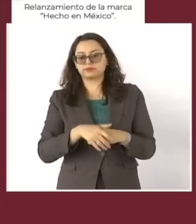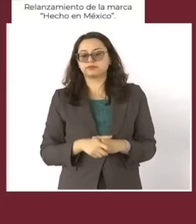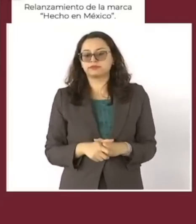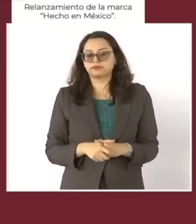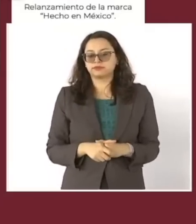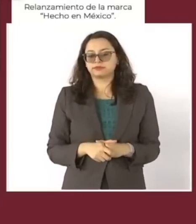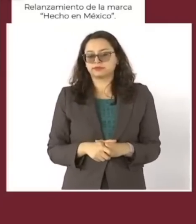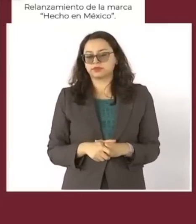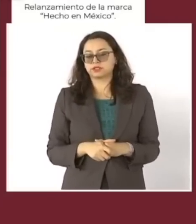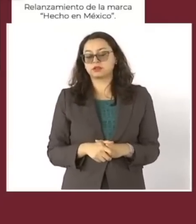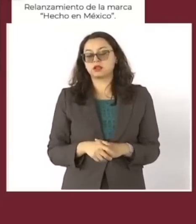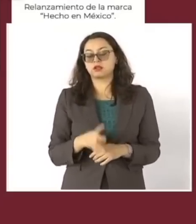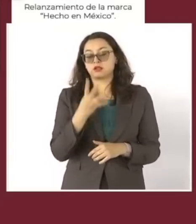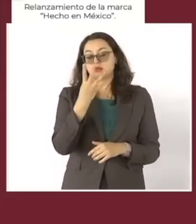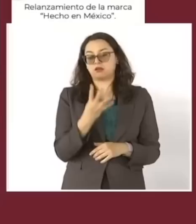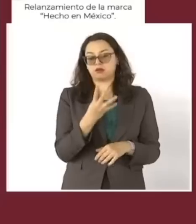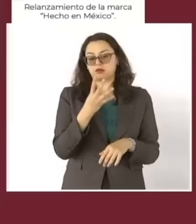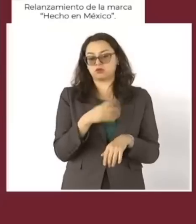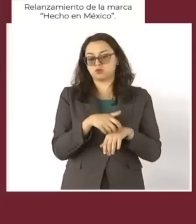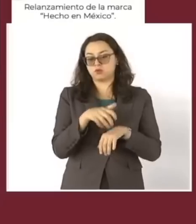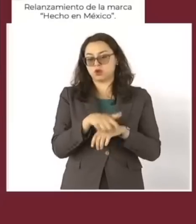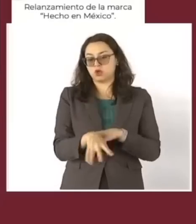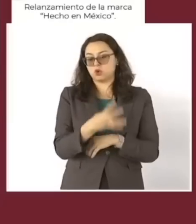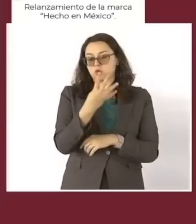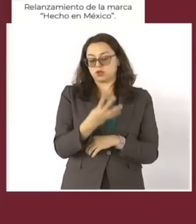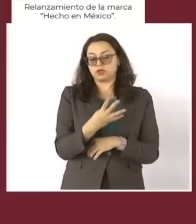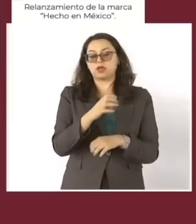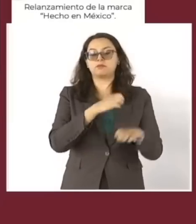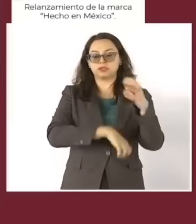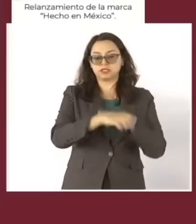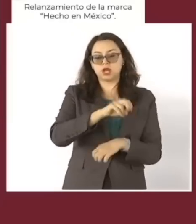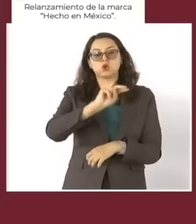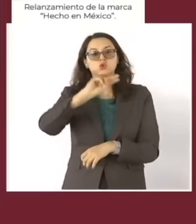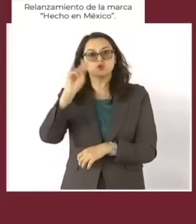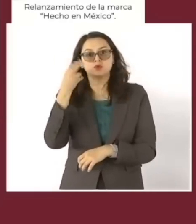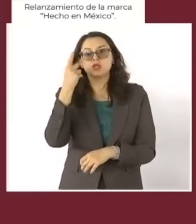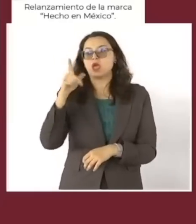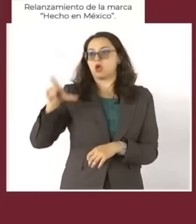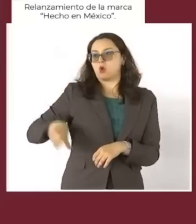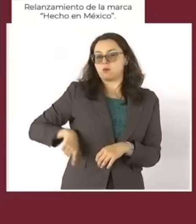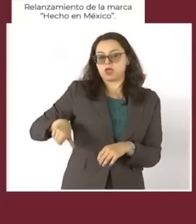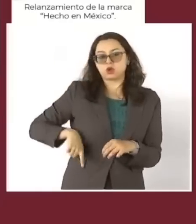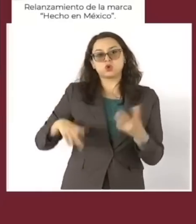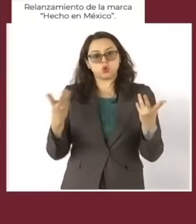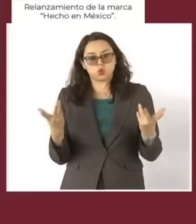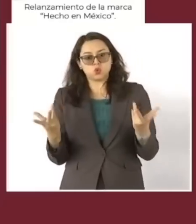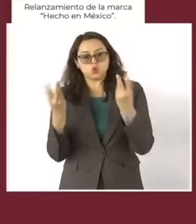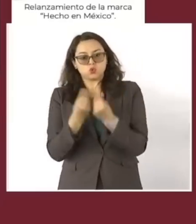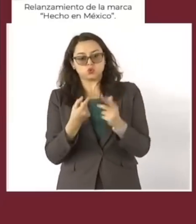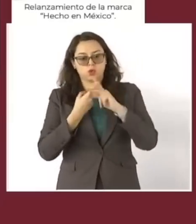de trabajos entre empresarios idades gobierno en los proyectos estratégicos de desarrollo